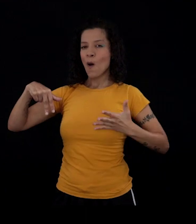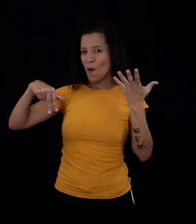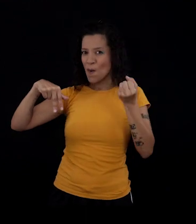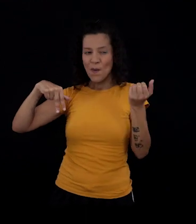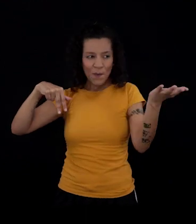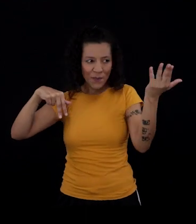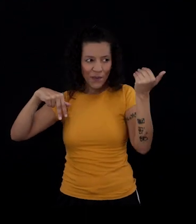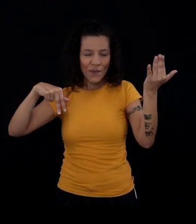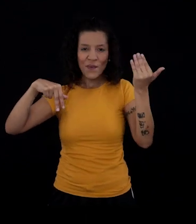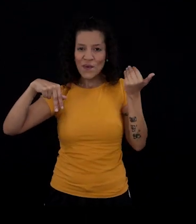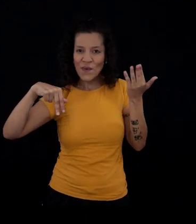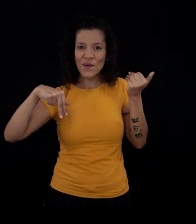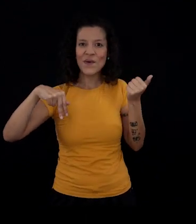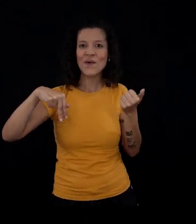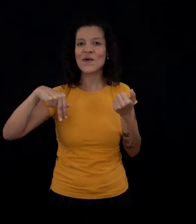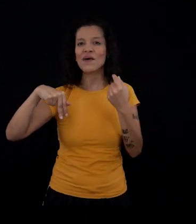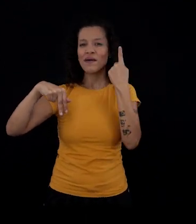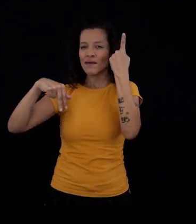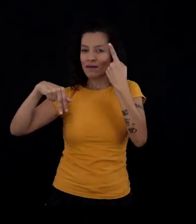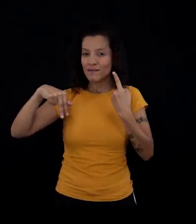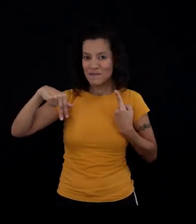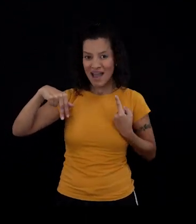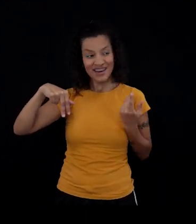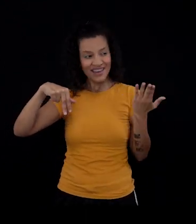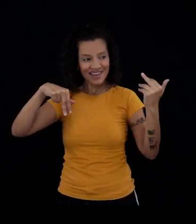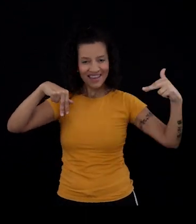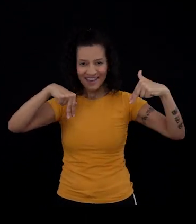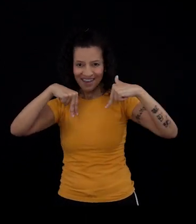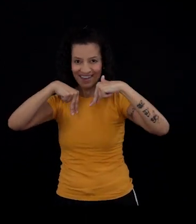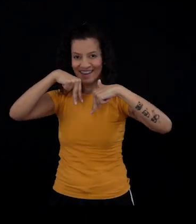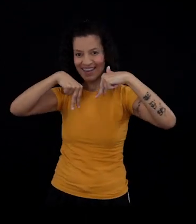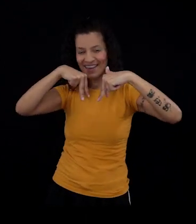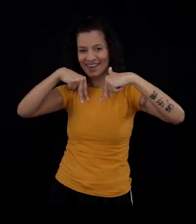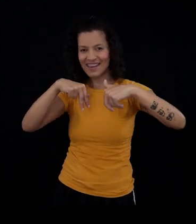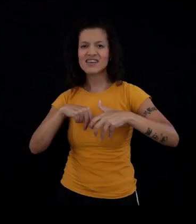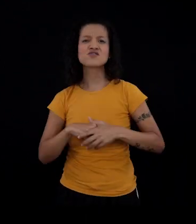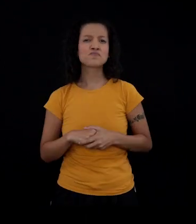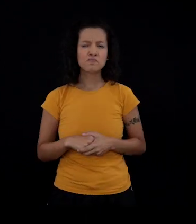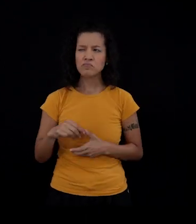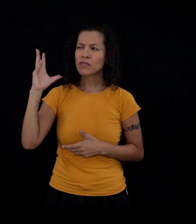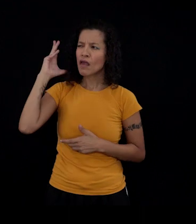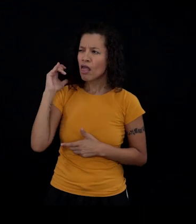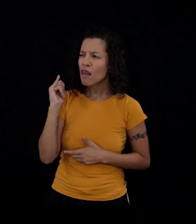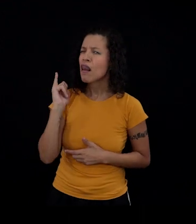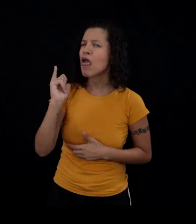Para dançar com a cabocla Maria Foi lenda bonita que alguém me contou